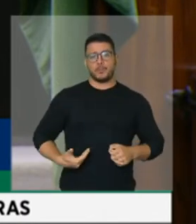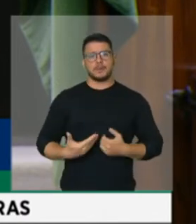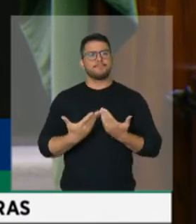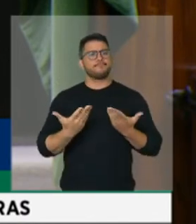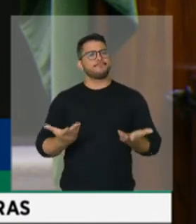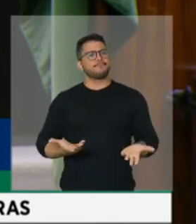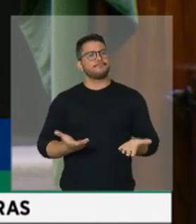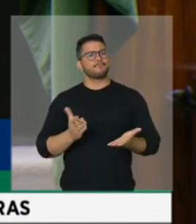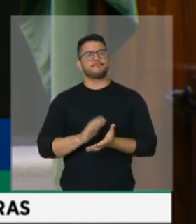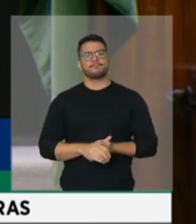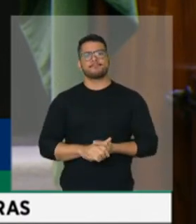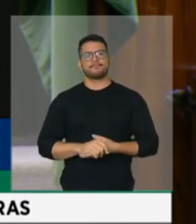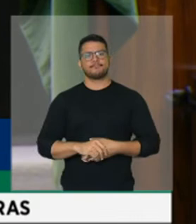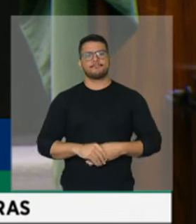O... REESTATIZANDO AS SUAS COMPANHIAS, PARTICULARMENTE...